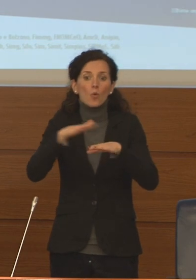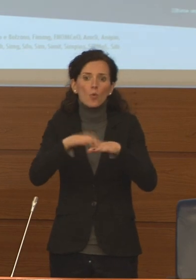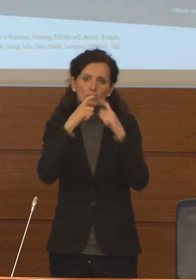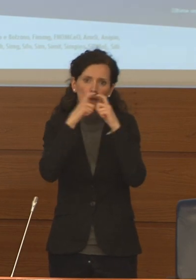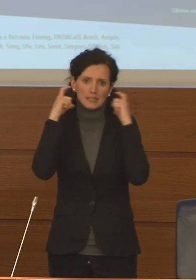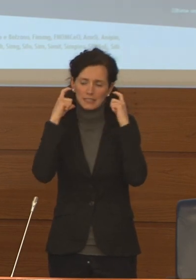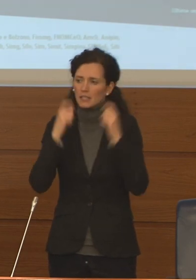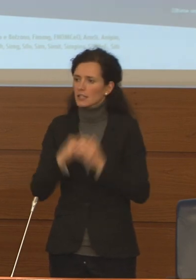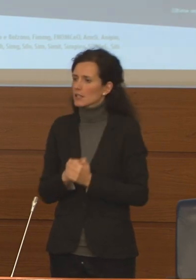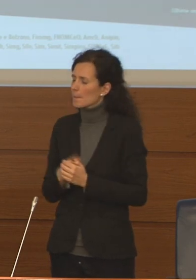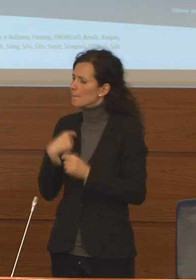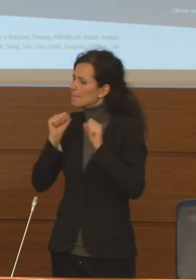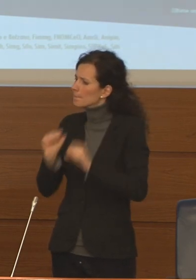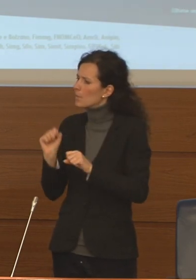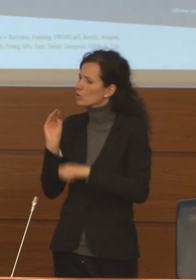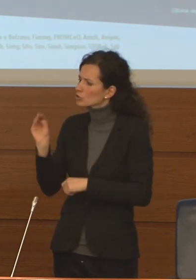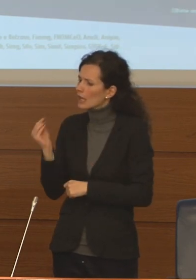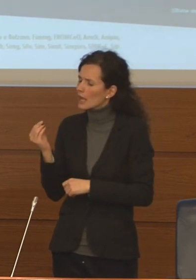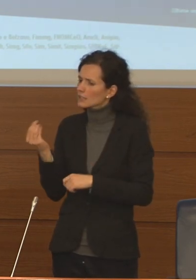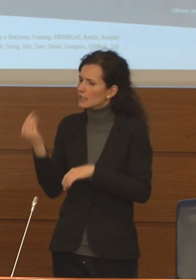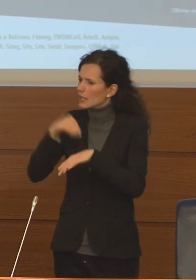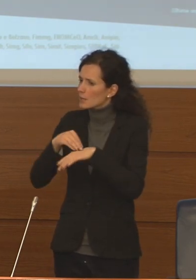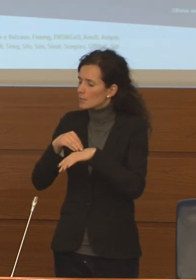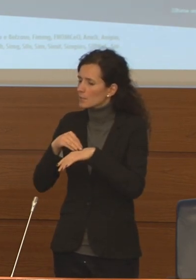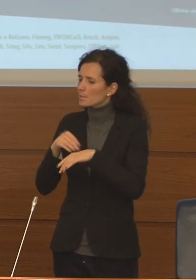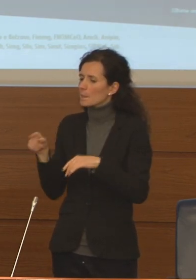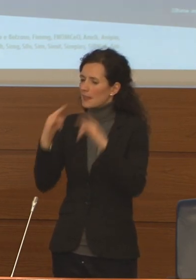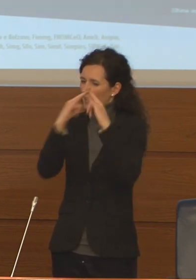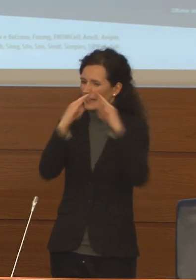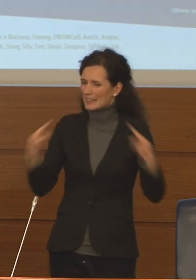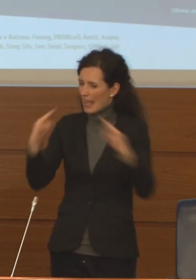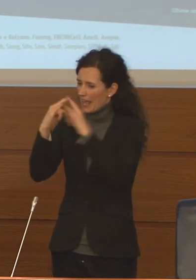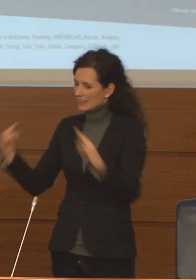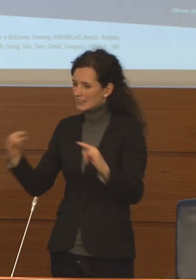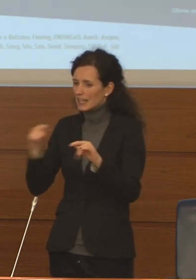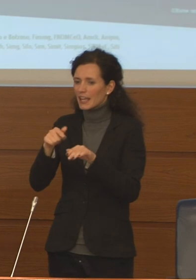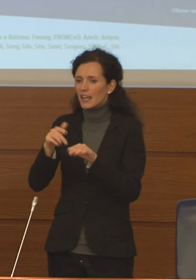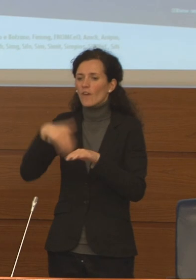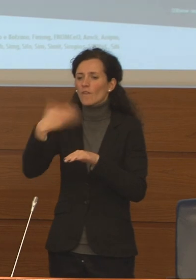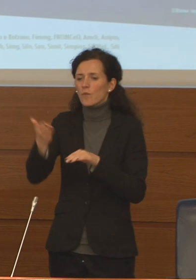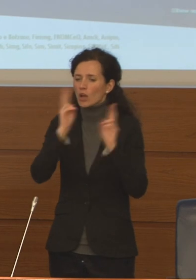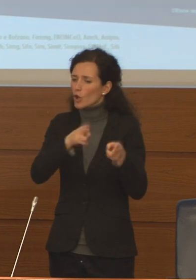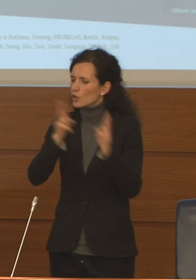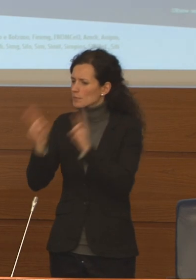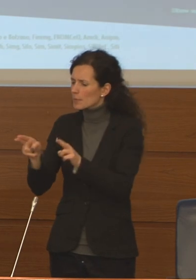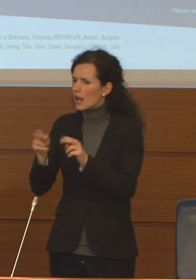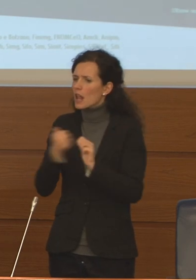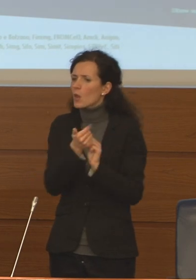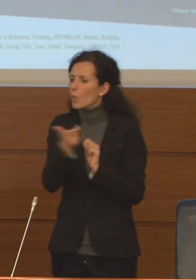(doamda giornalista) Posso anche chiedere sulle tende di triage che state installando davanti agli ospedali, quante saranno e in quali ospedali?